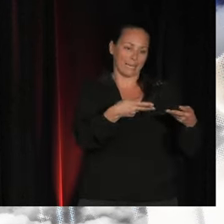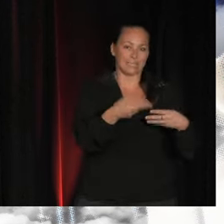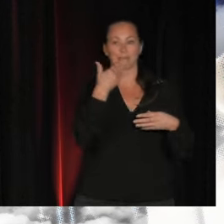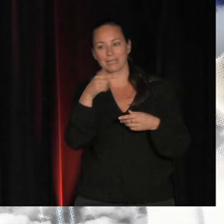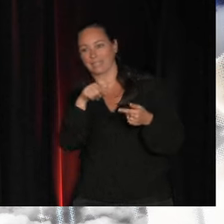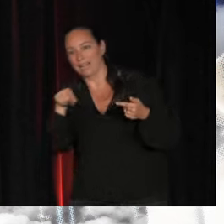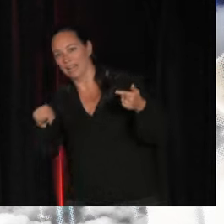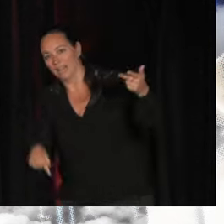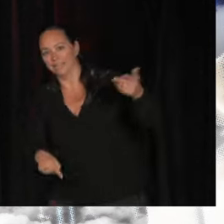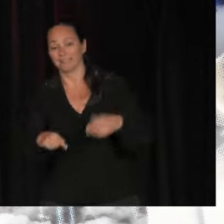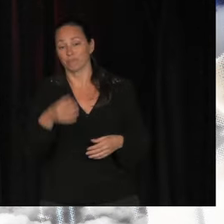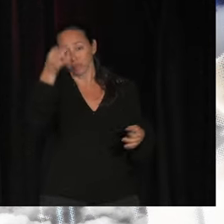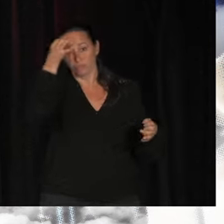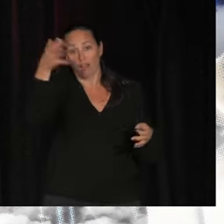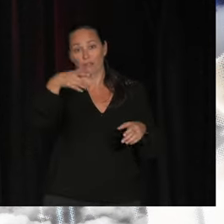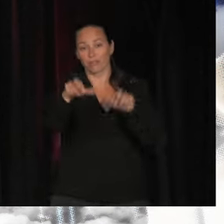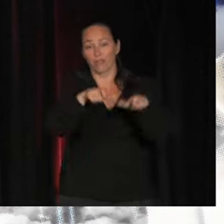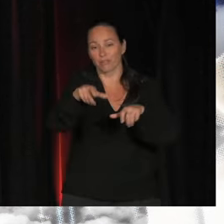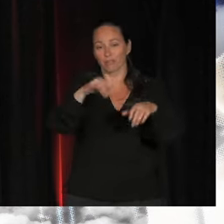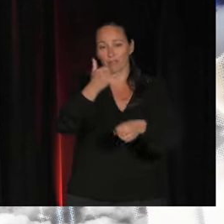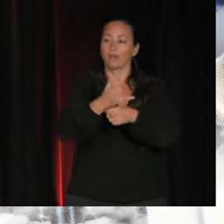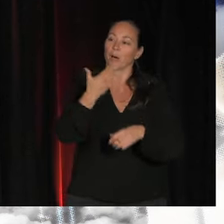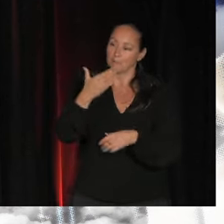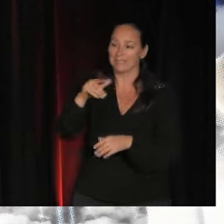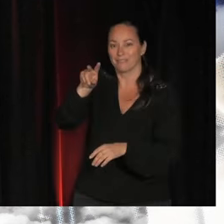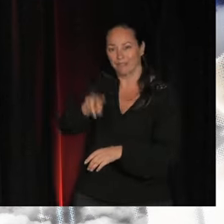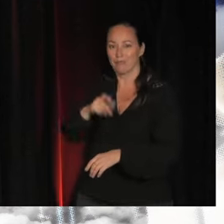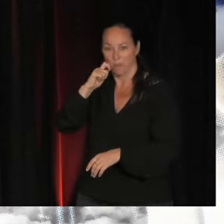On a inventé des gens et maintenant on peut remercier des personnes réelles, c'est formidable.